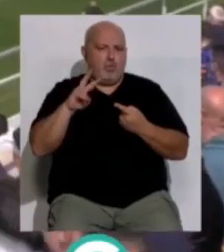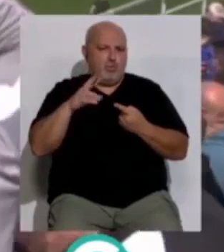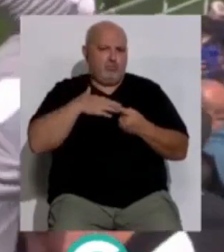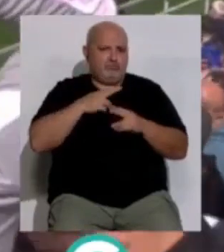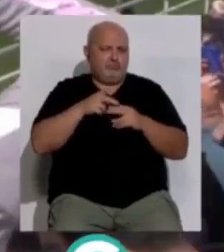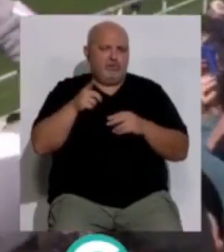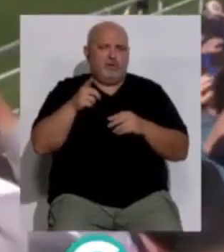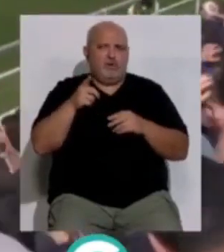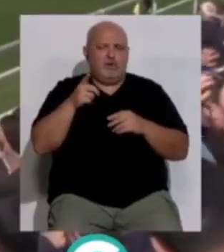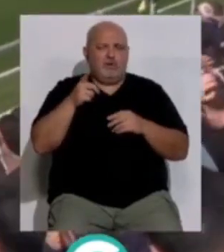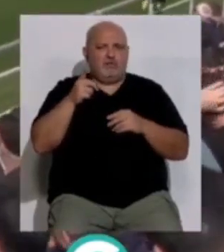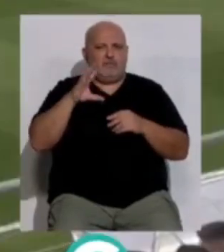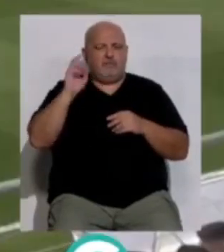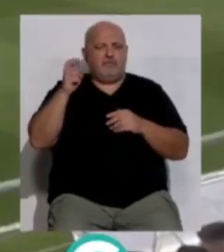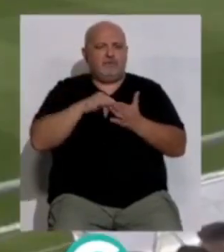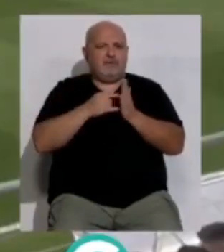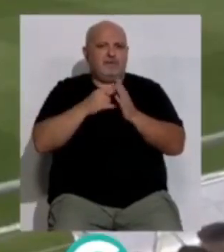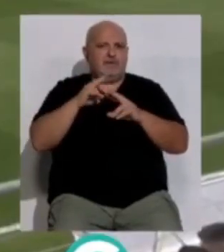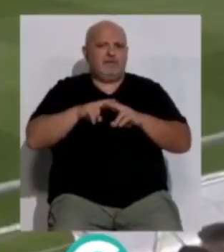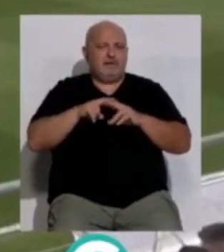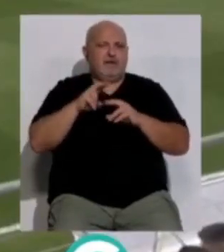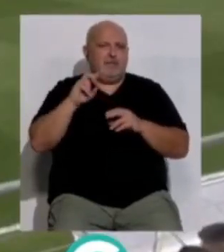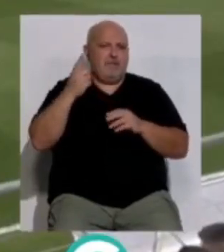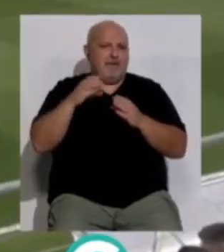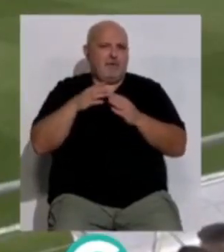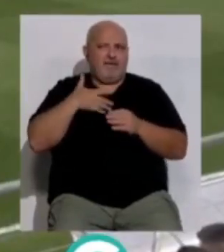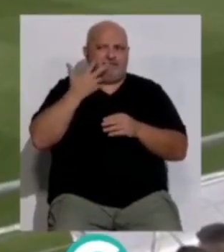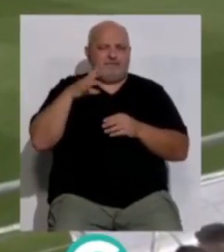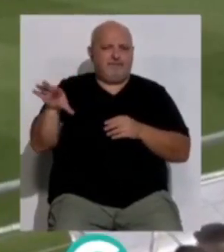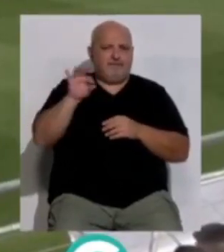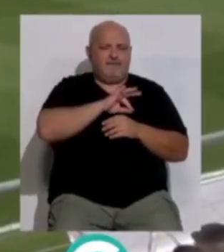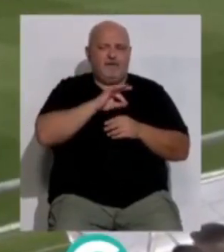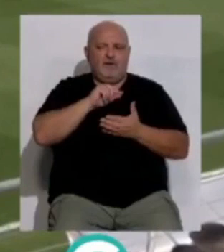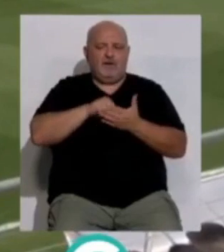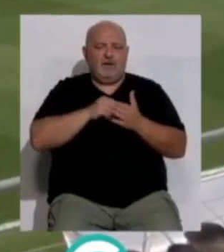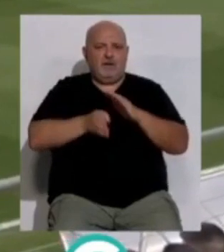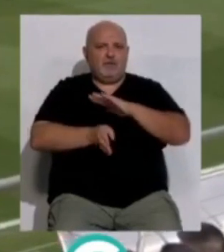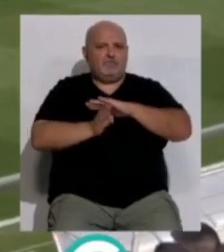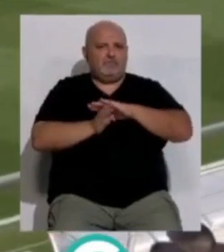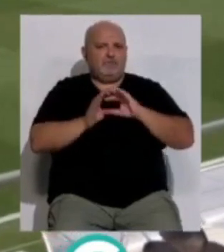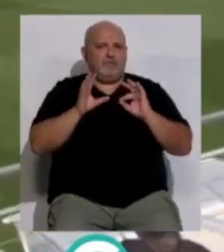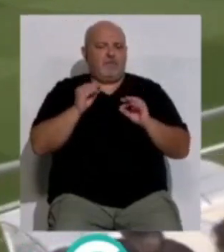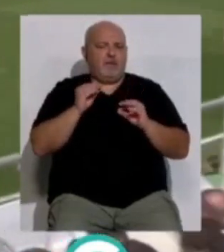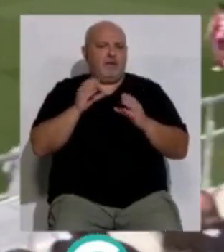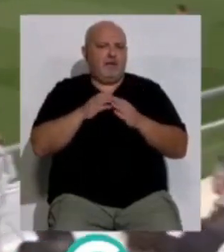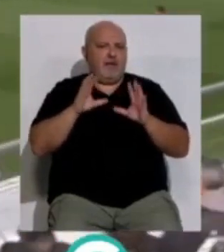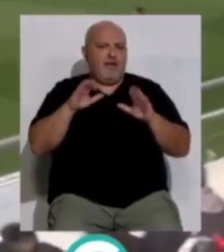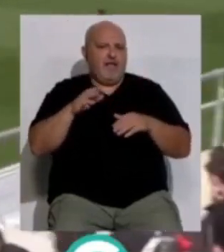la atención de los técnicos del primer equipo han ampliado su continuidad con el Cádiz club